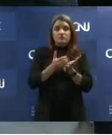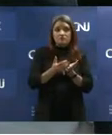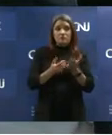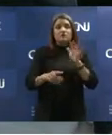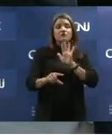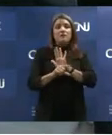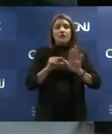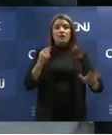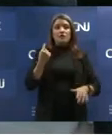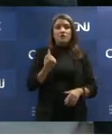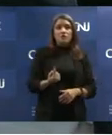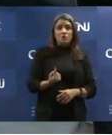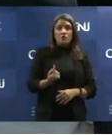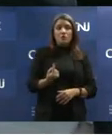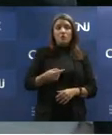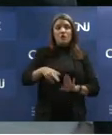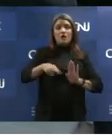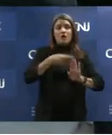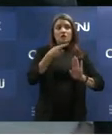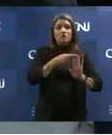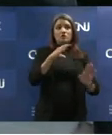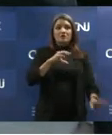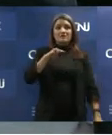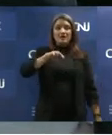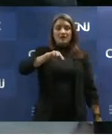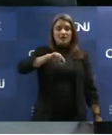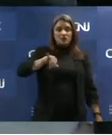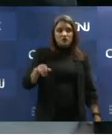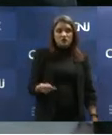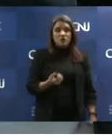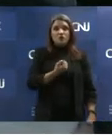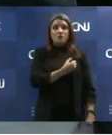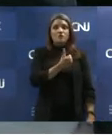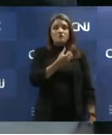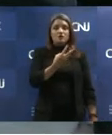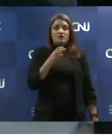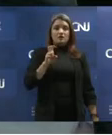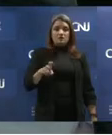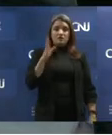A Resolução CNJ 135 2011, em razão das condutas irregulares